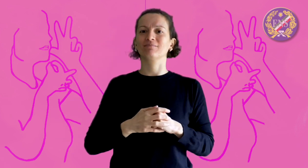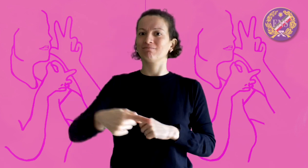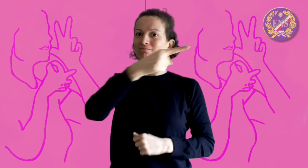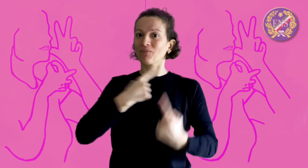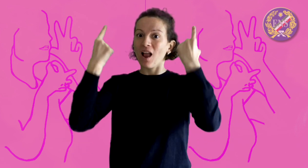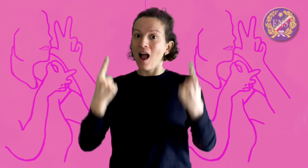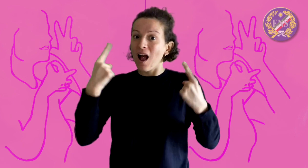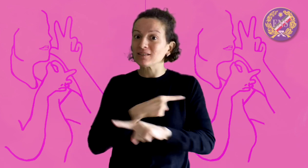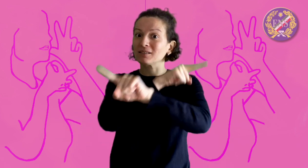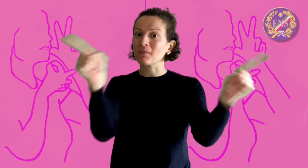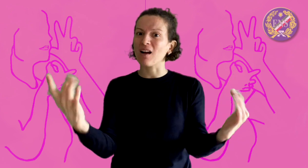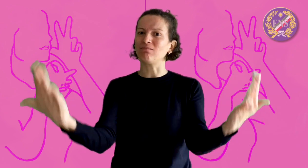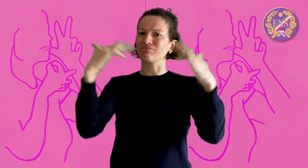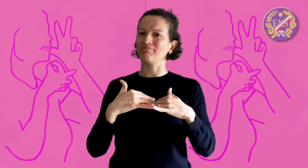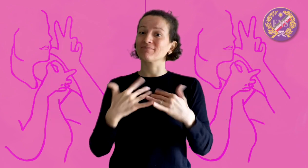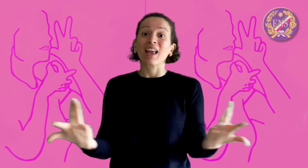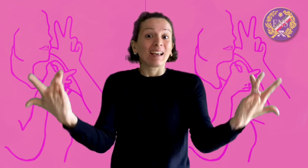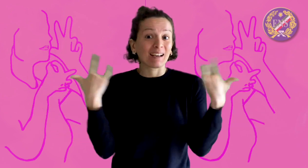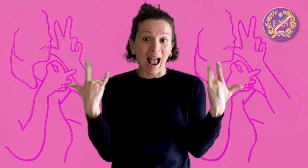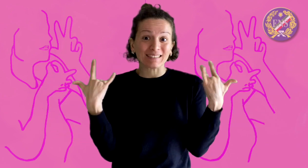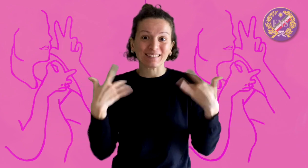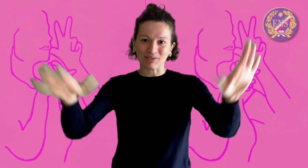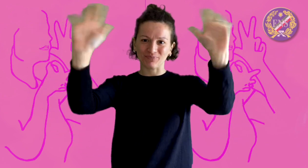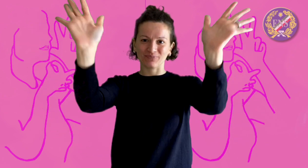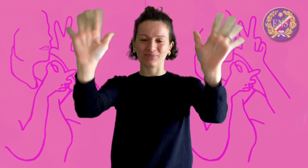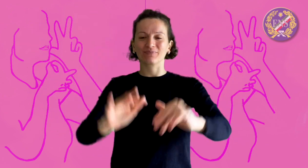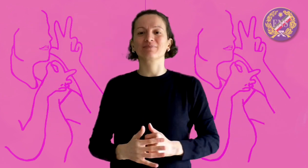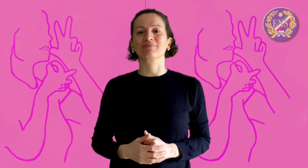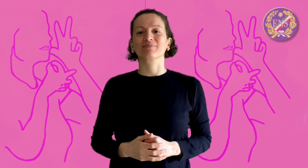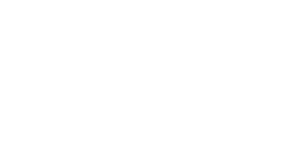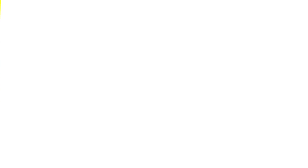Vi aspettiamo numerosi, grazie!